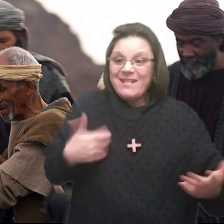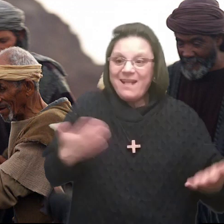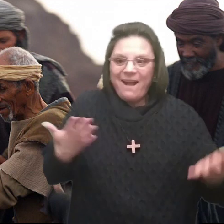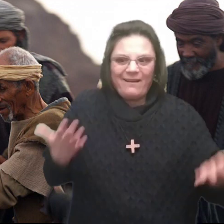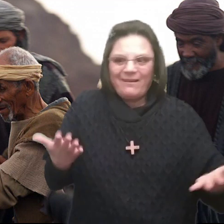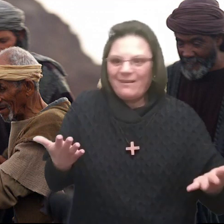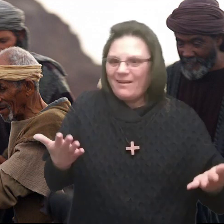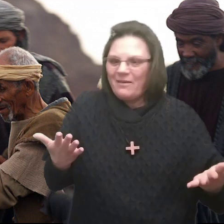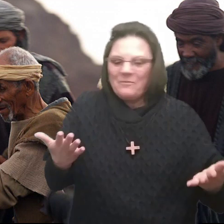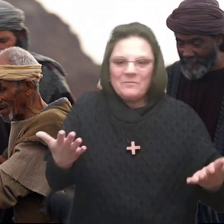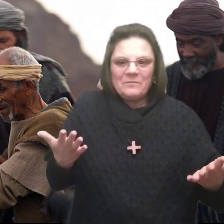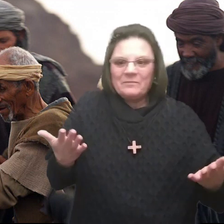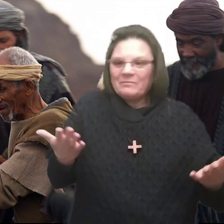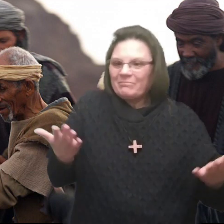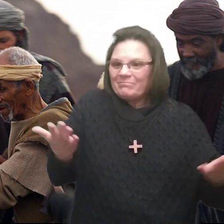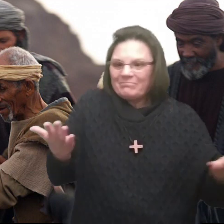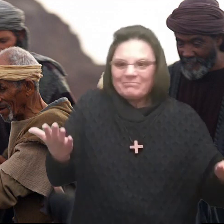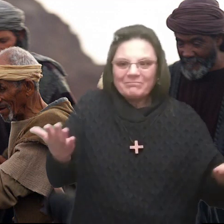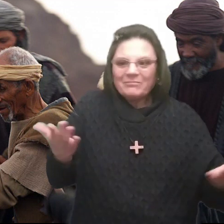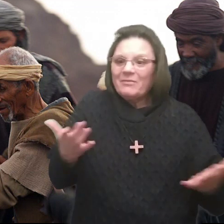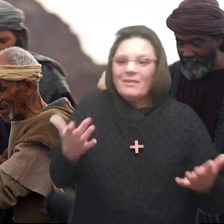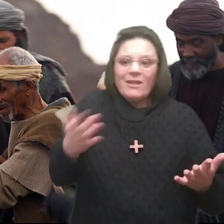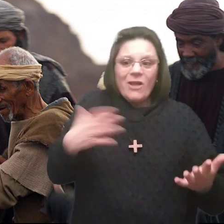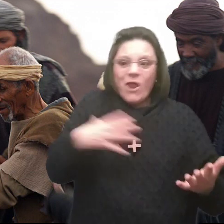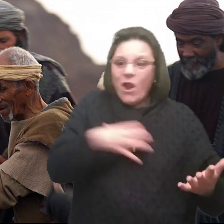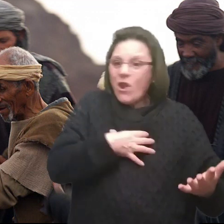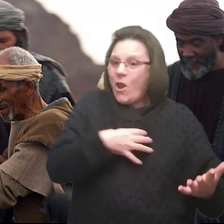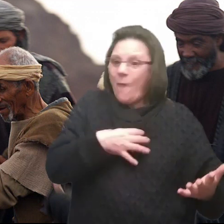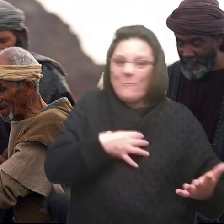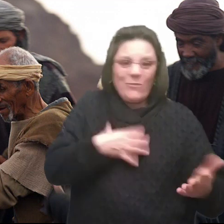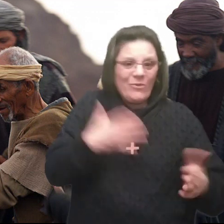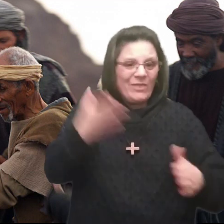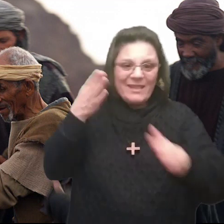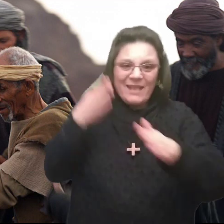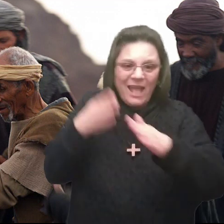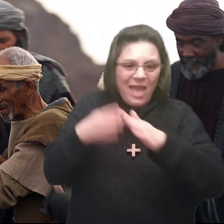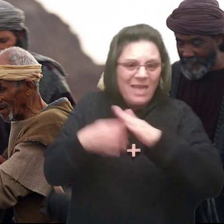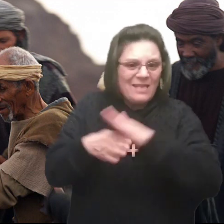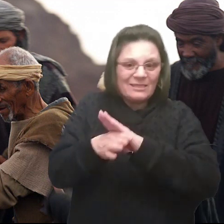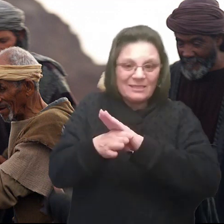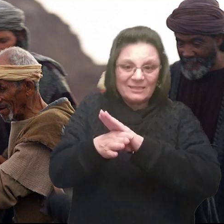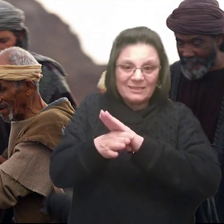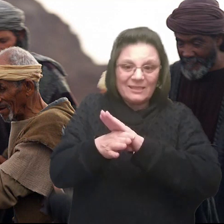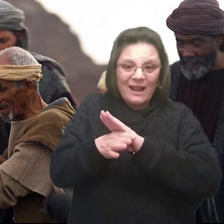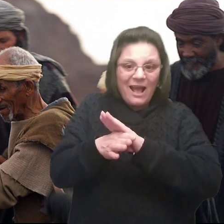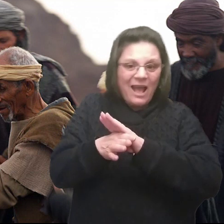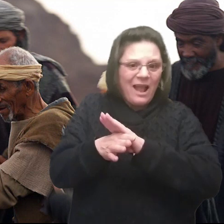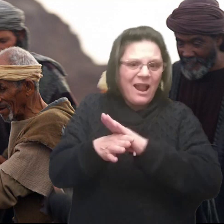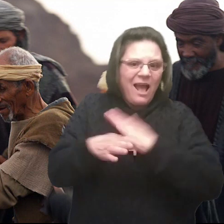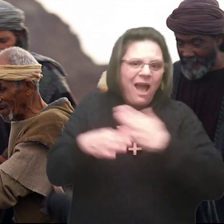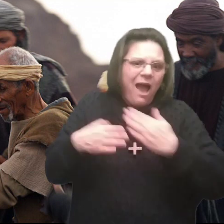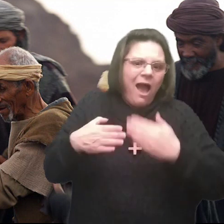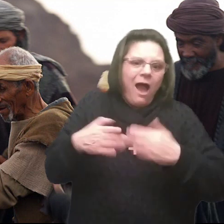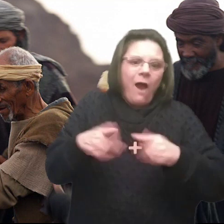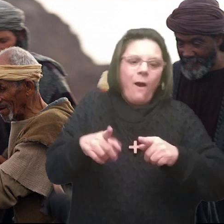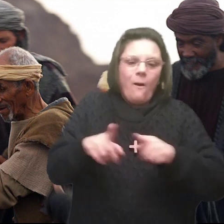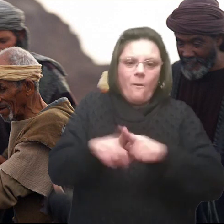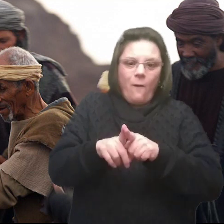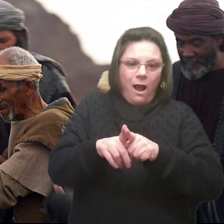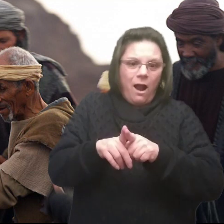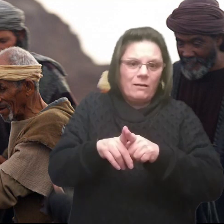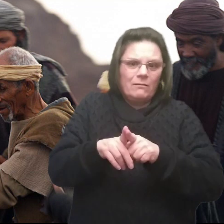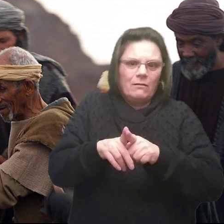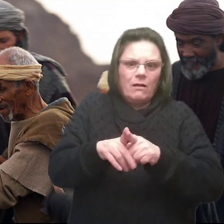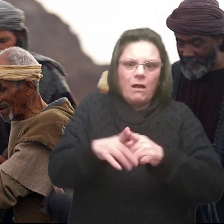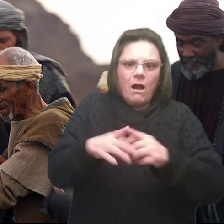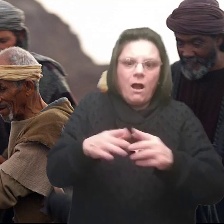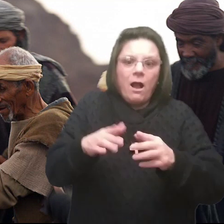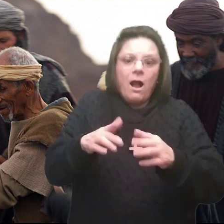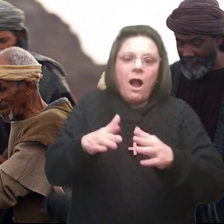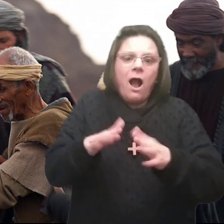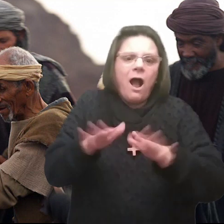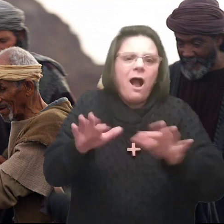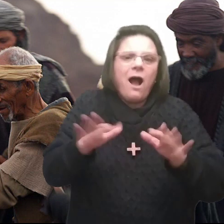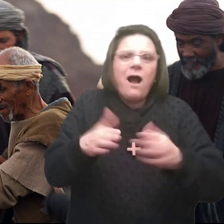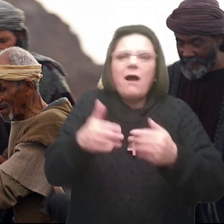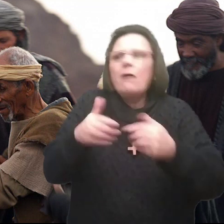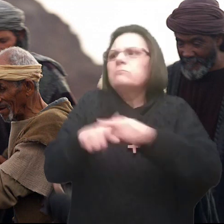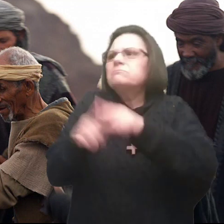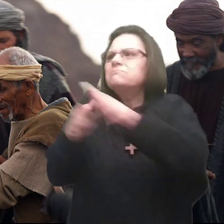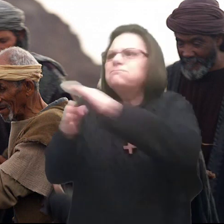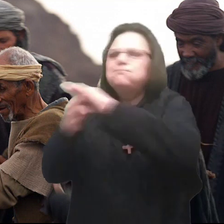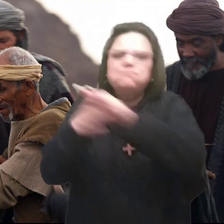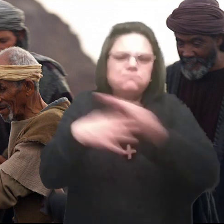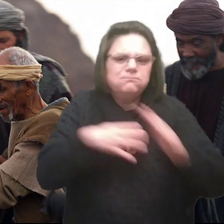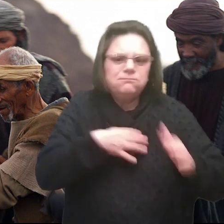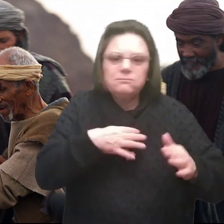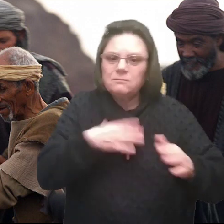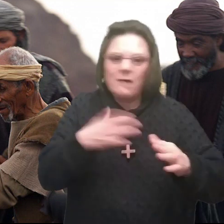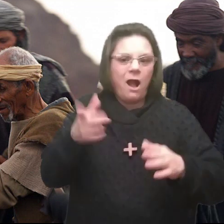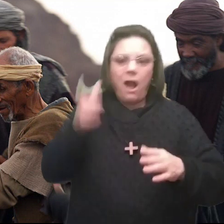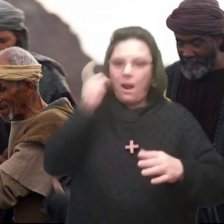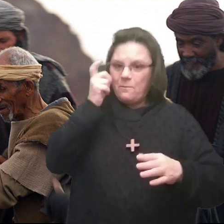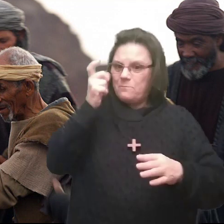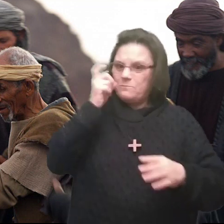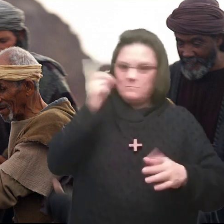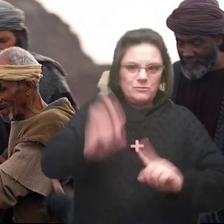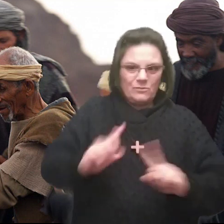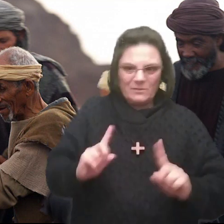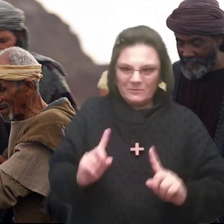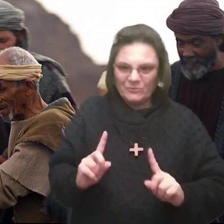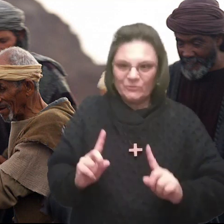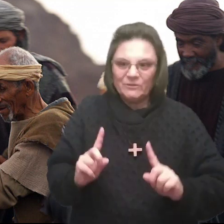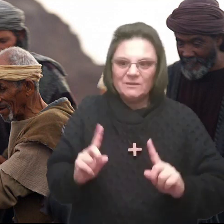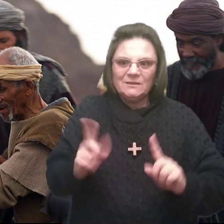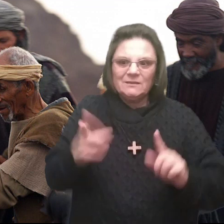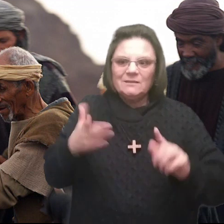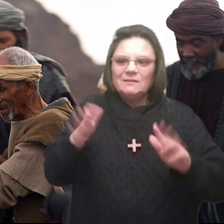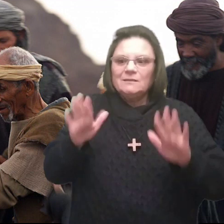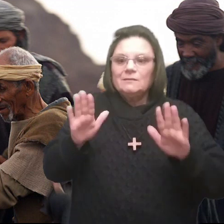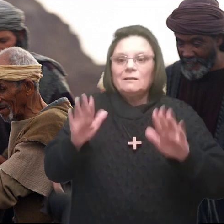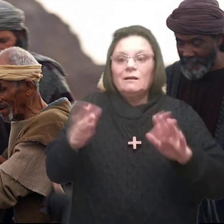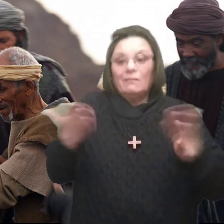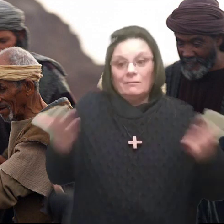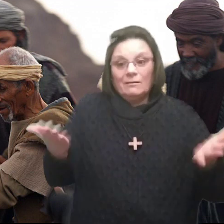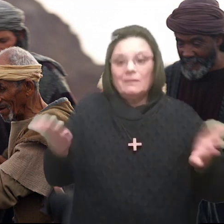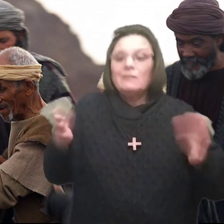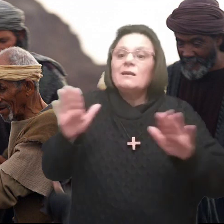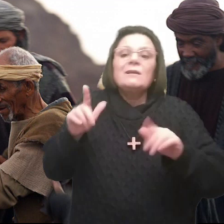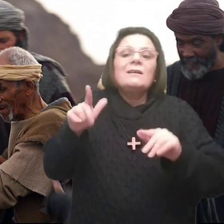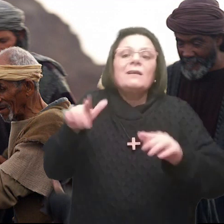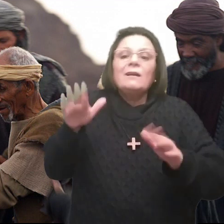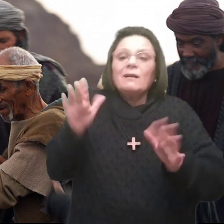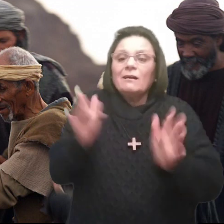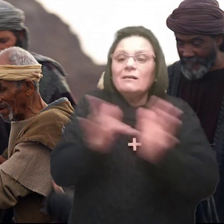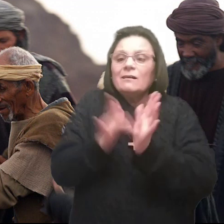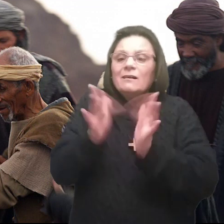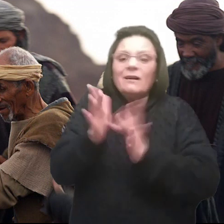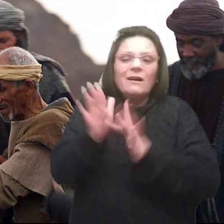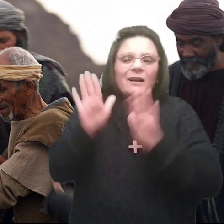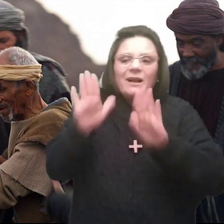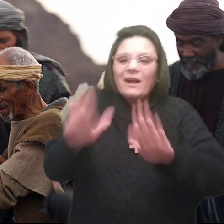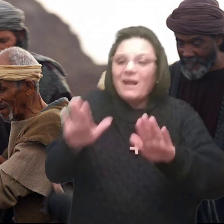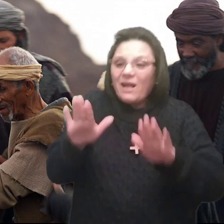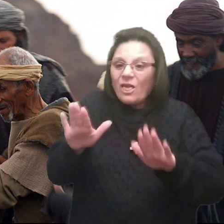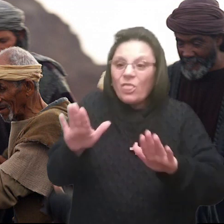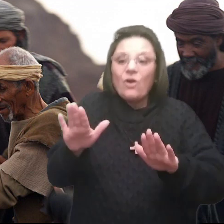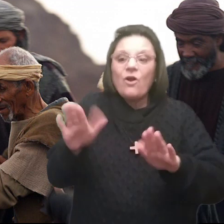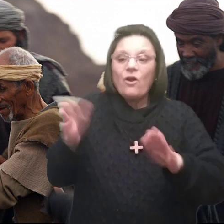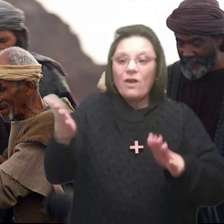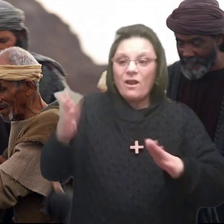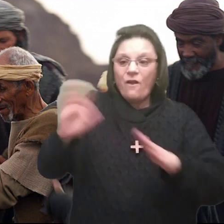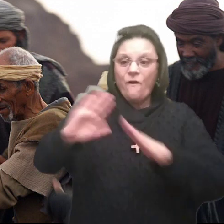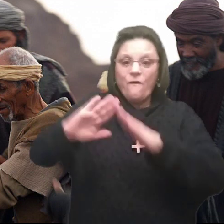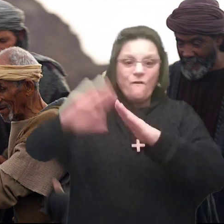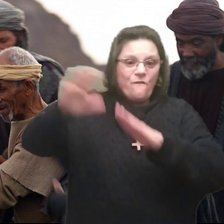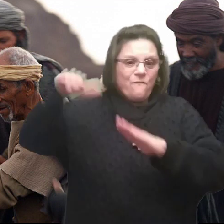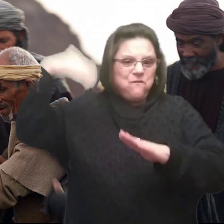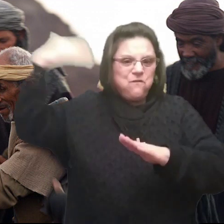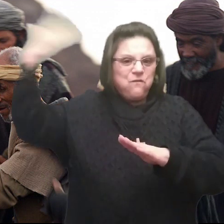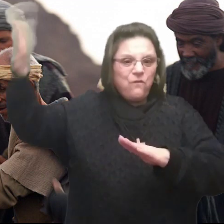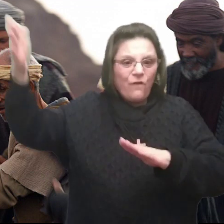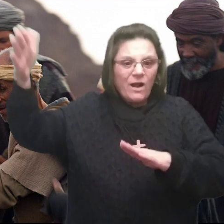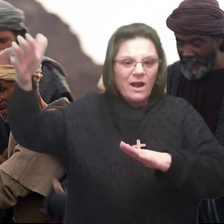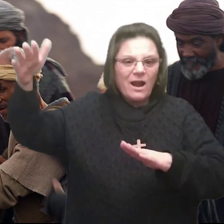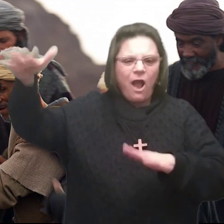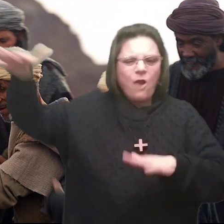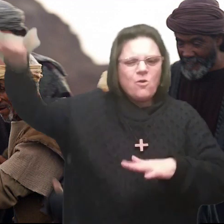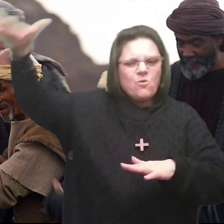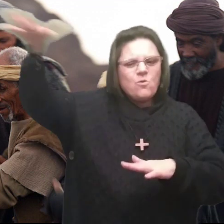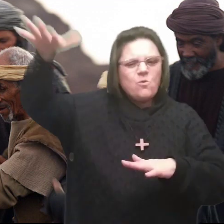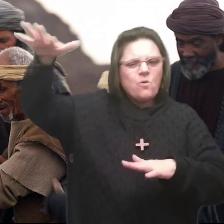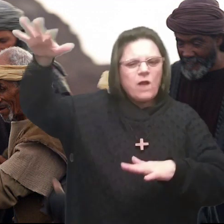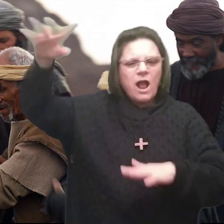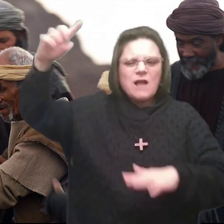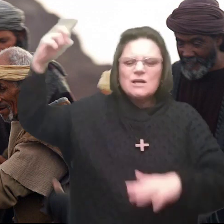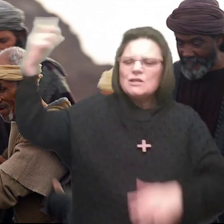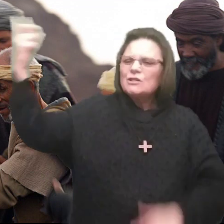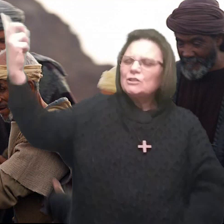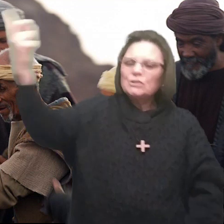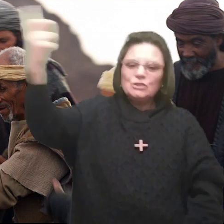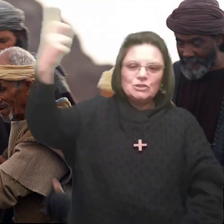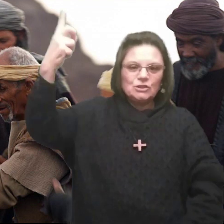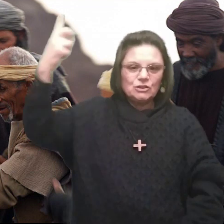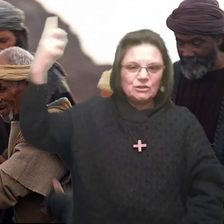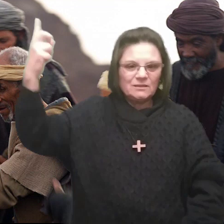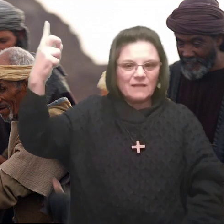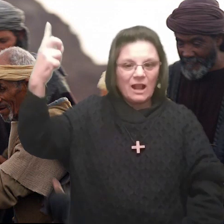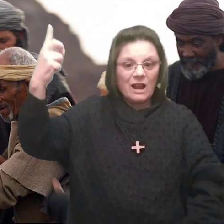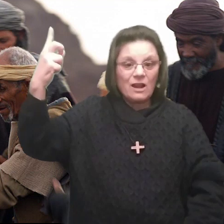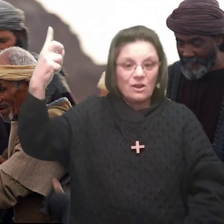ya no podía entrar abiertamente en ningún pueblo; se quedaba fuera, en lugares solitarios;